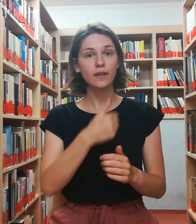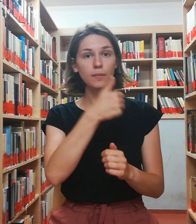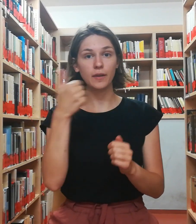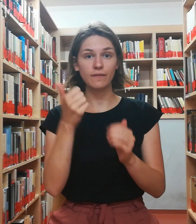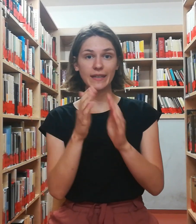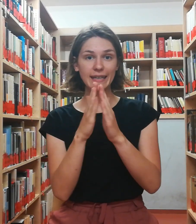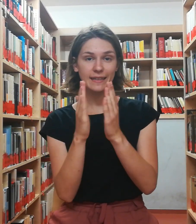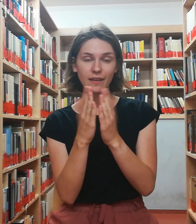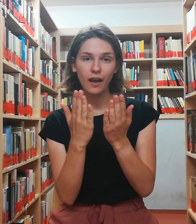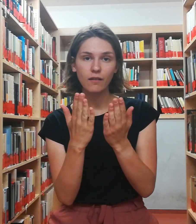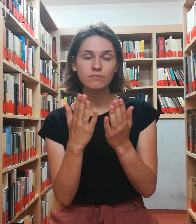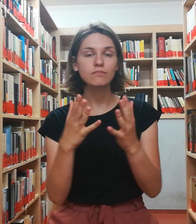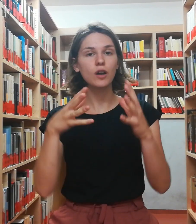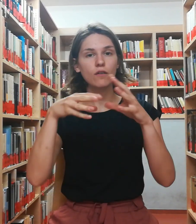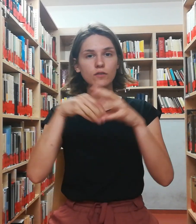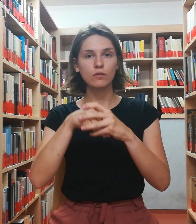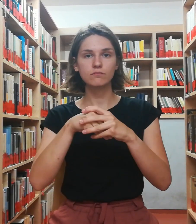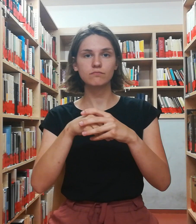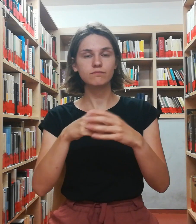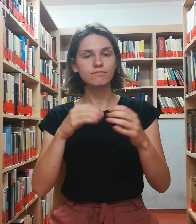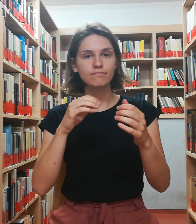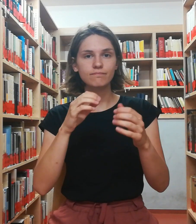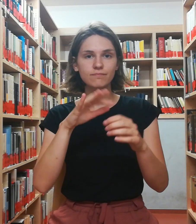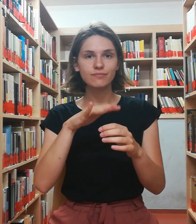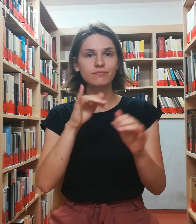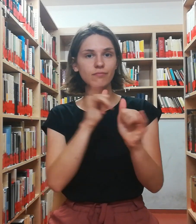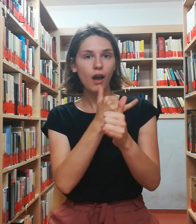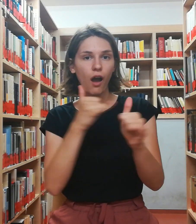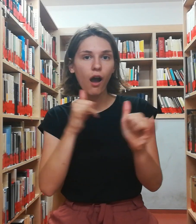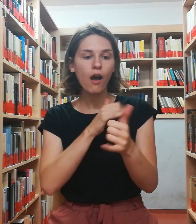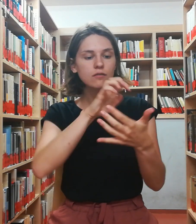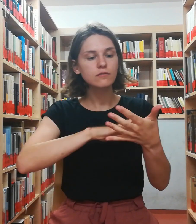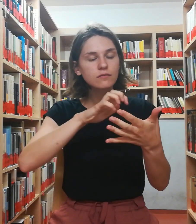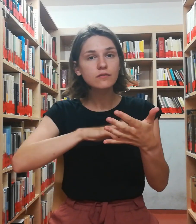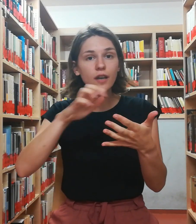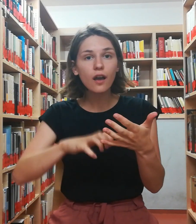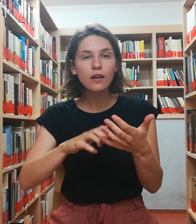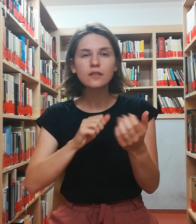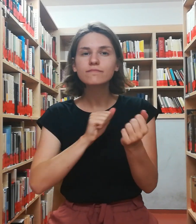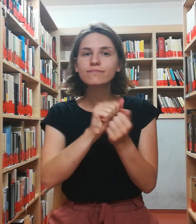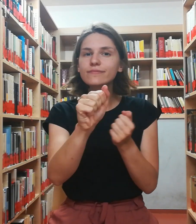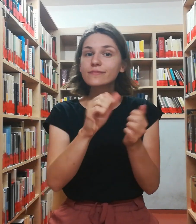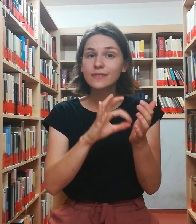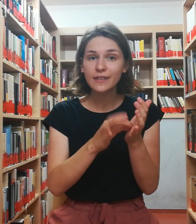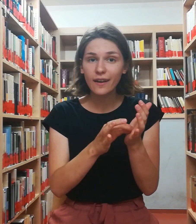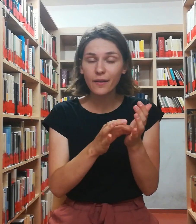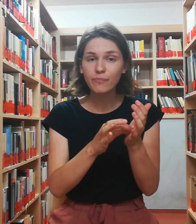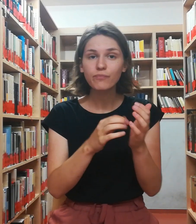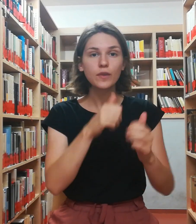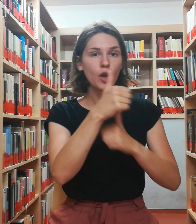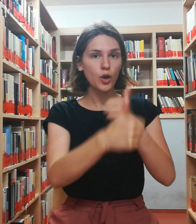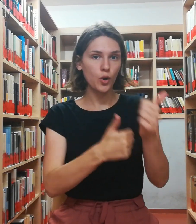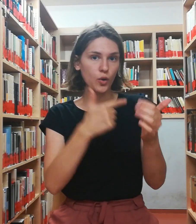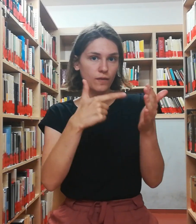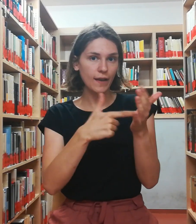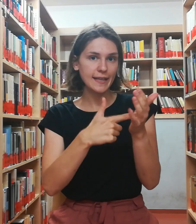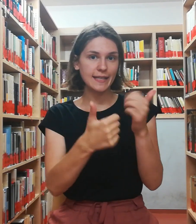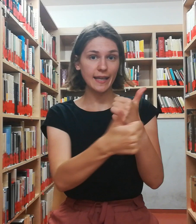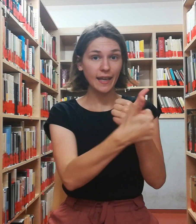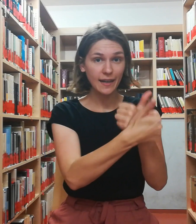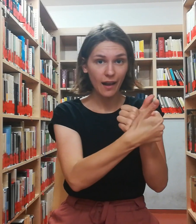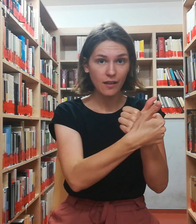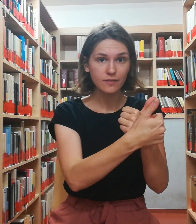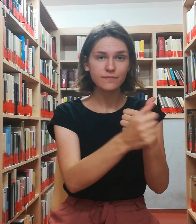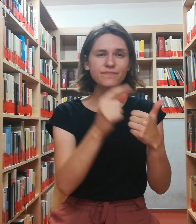Literárně debutovala roku 2011, kdy vydala svou první básnickou sbírku.